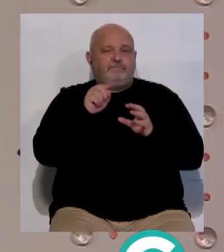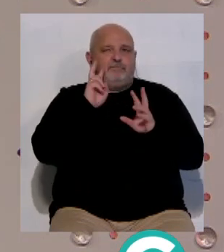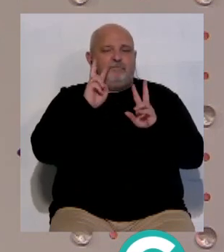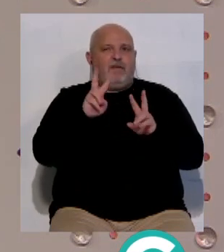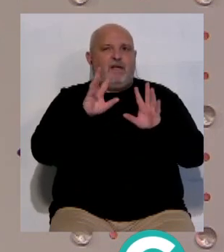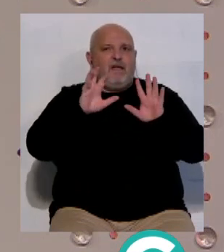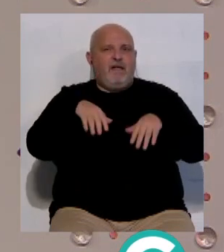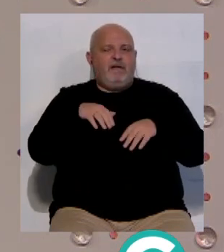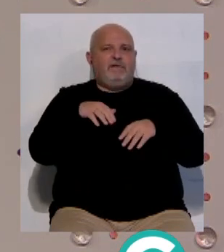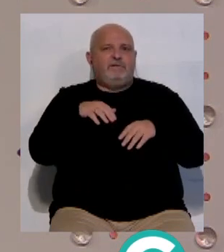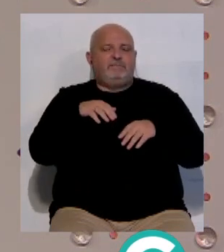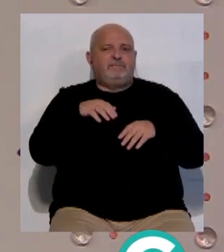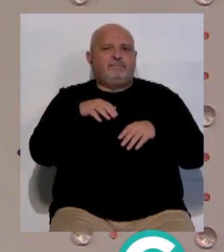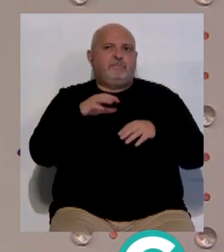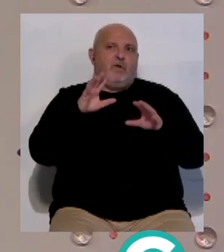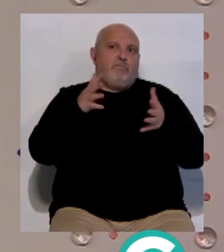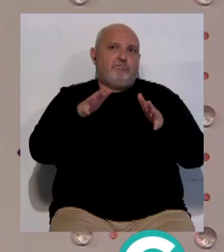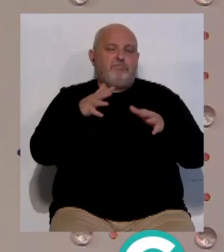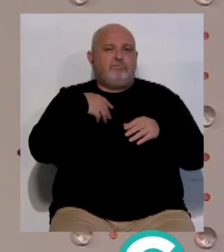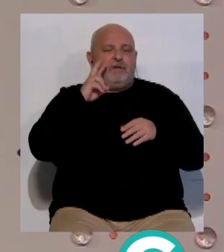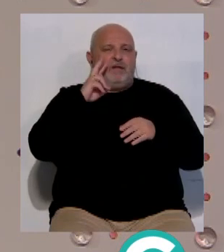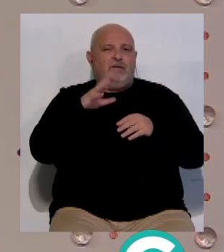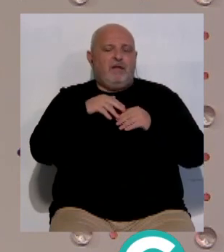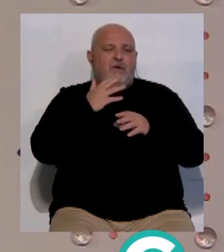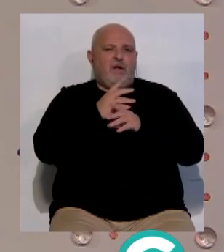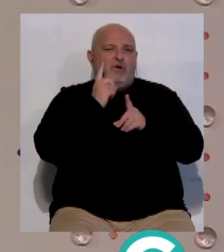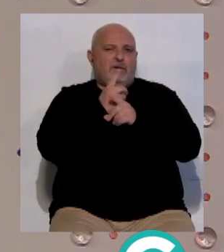me pareció que este era o por lo menos el 11 que yo preveía para jugar en mallorca con jugadores